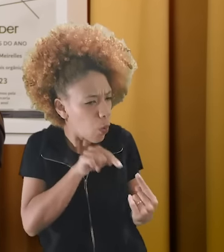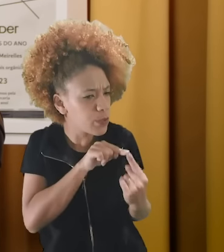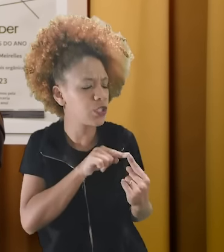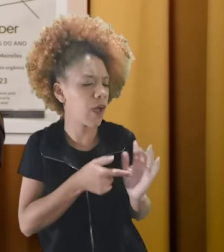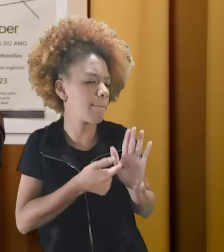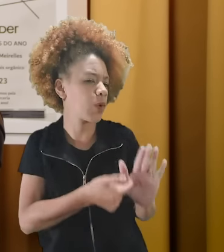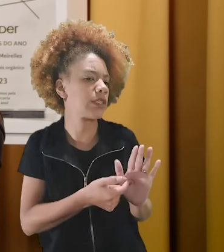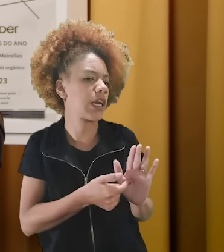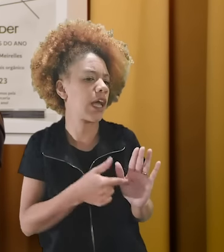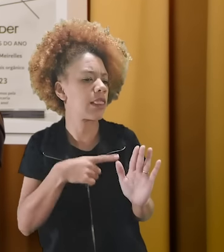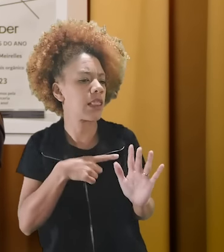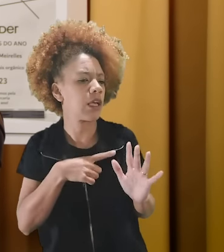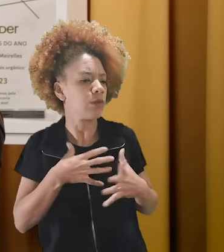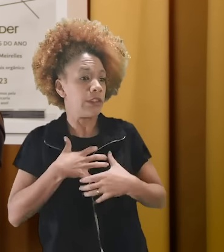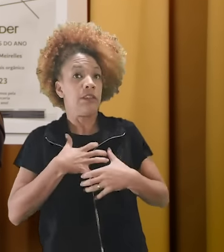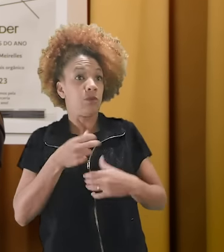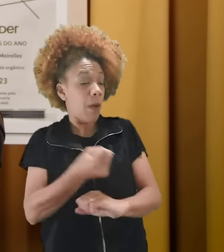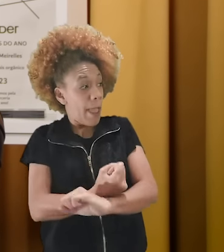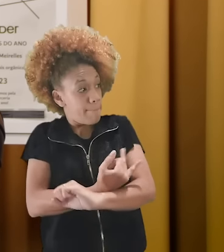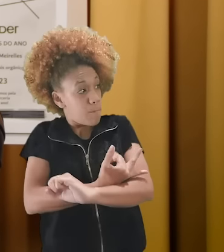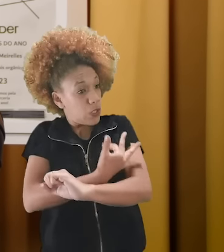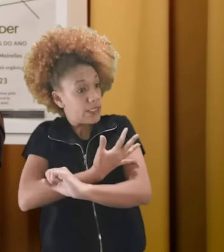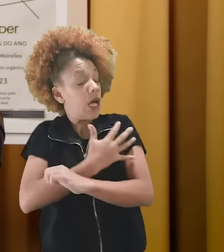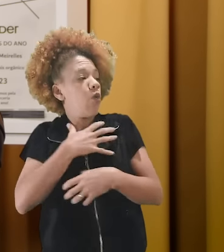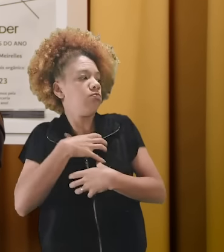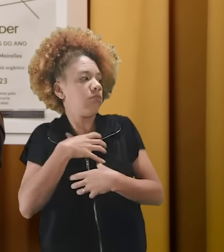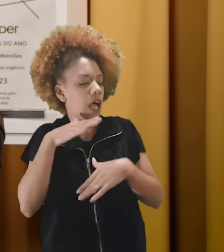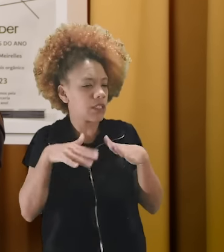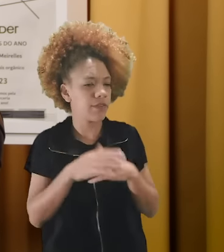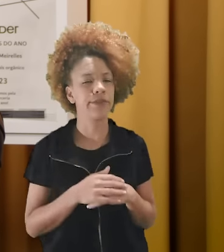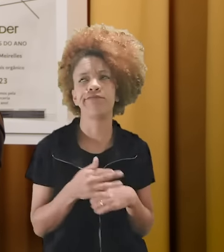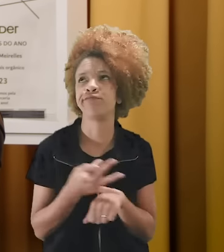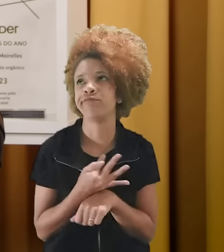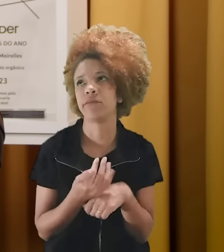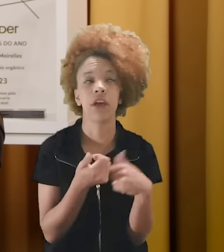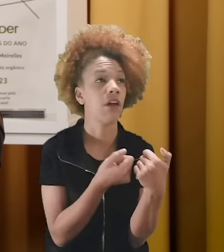ele trazer uma dramaticidade né naquela situação Às vezes o jogo é insuportável o cara tá jogando